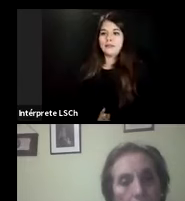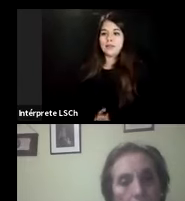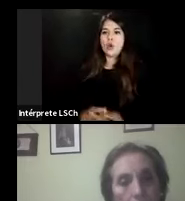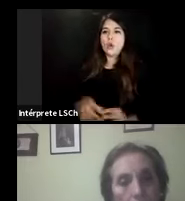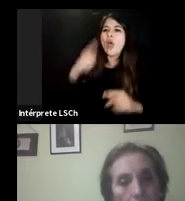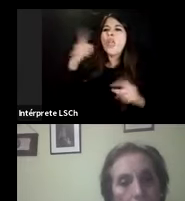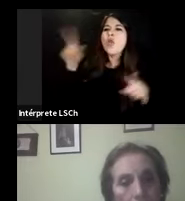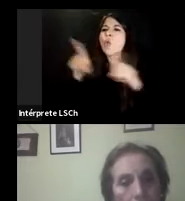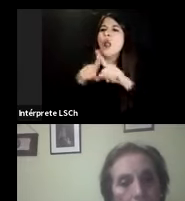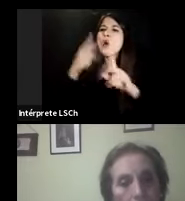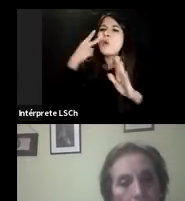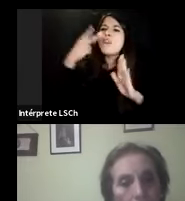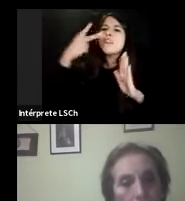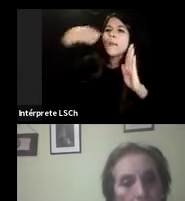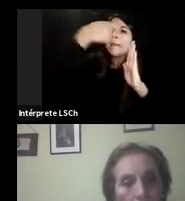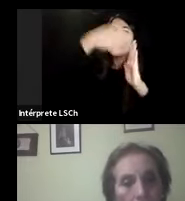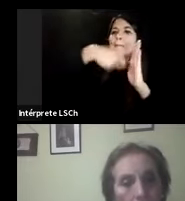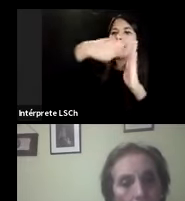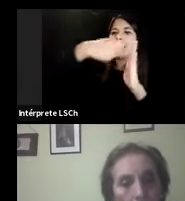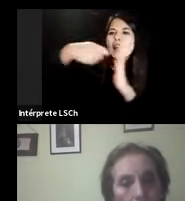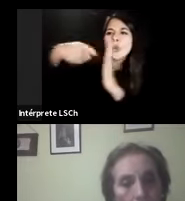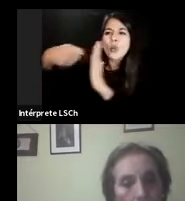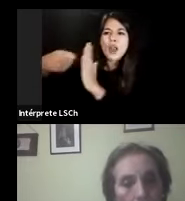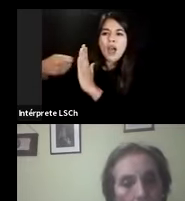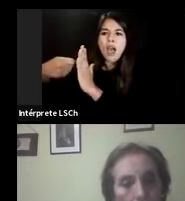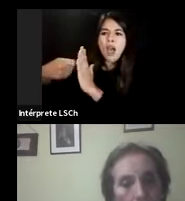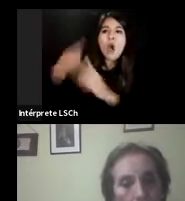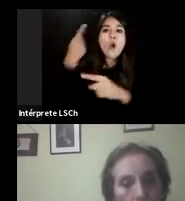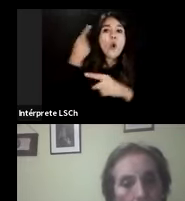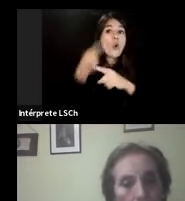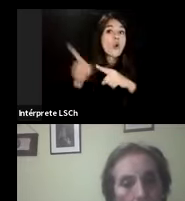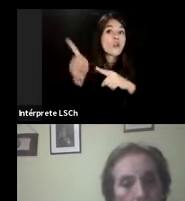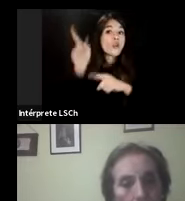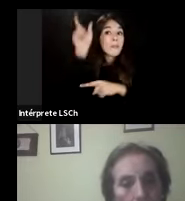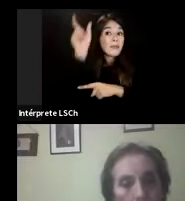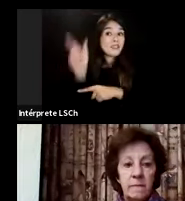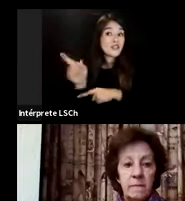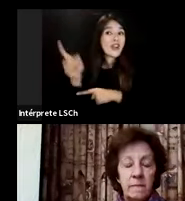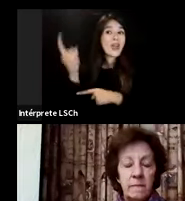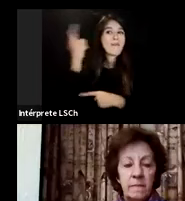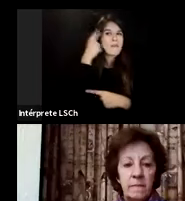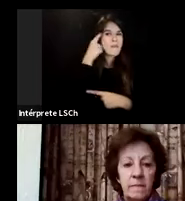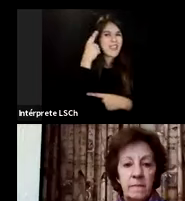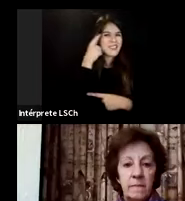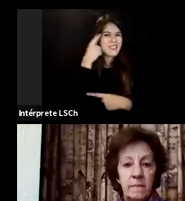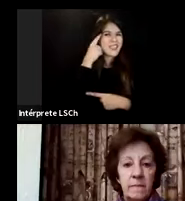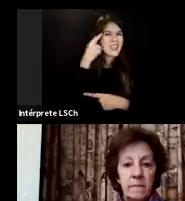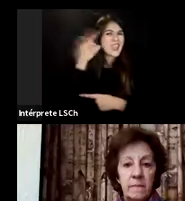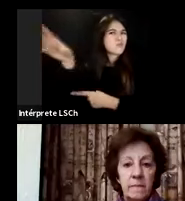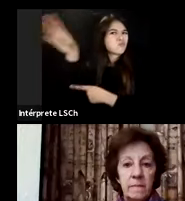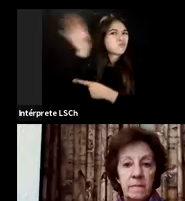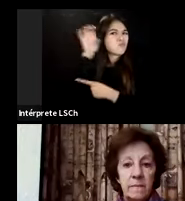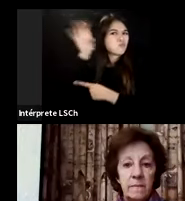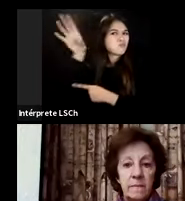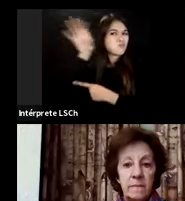de dicho libro. Otras personas piensan que escuchar, que leer un audiolibro es hacer